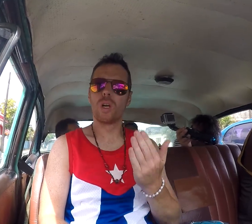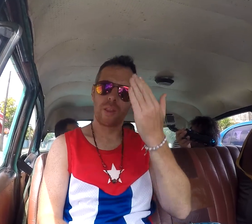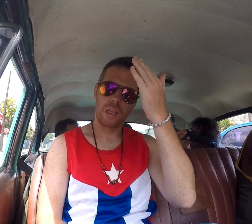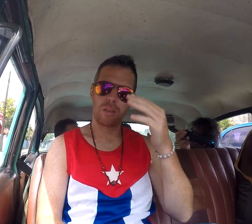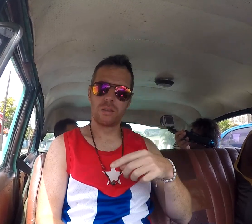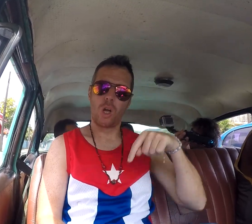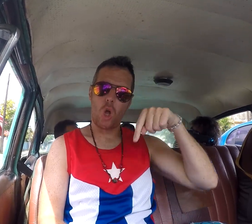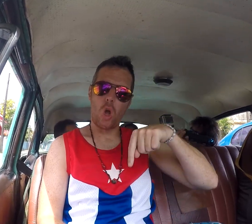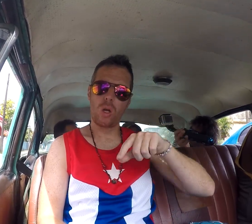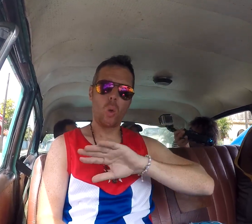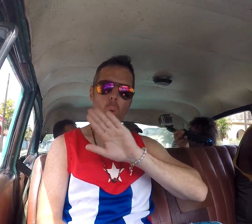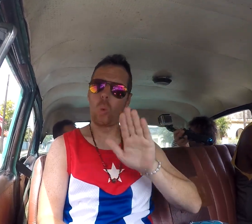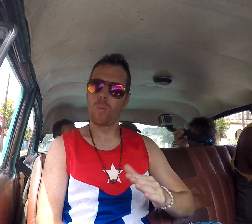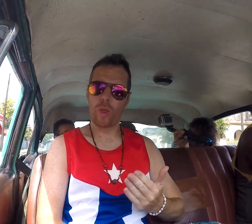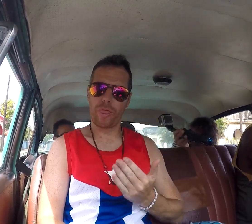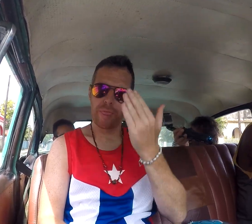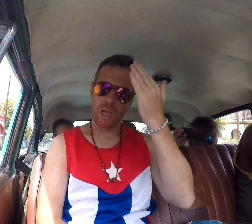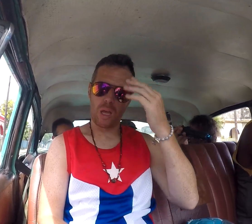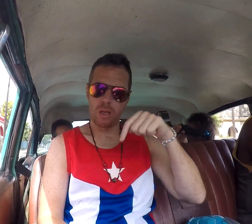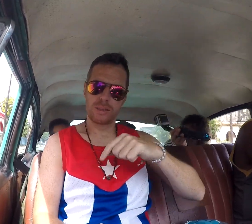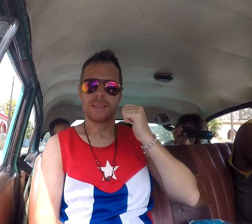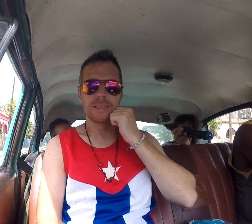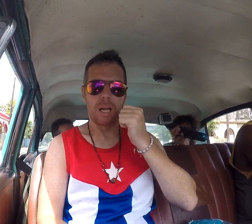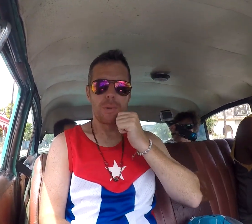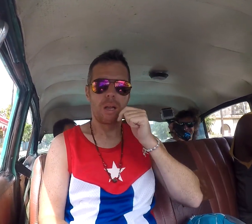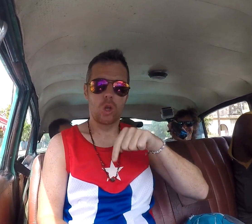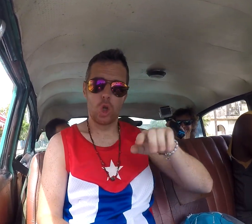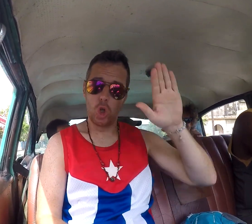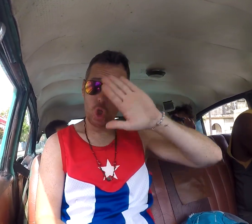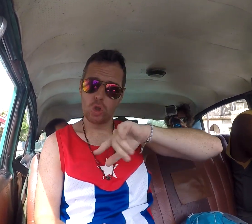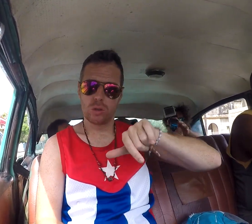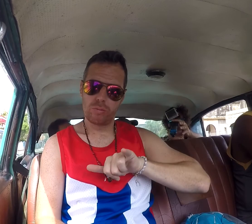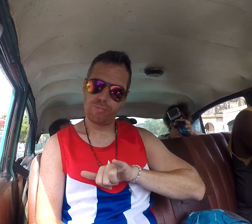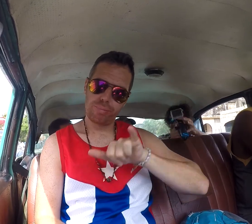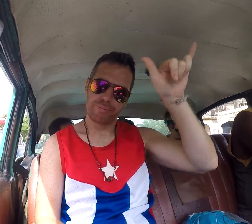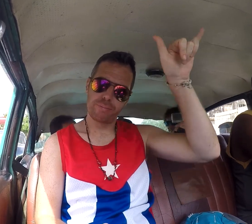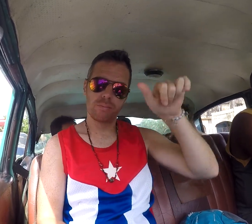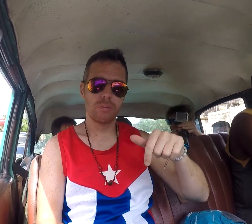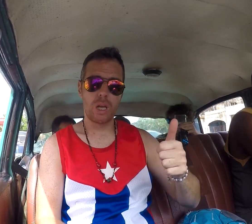Buenos días, hoy es sábado, es el último día, esta noche ya nos vamos